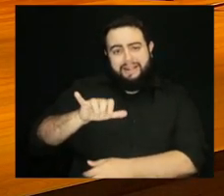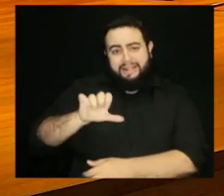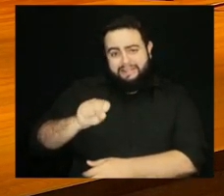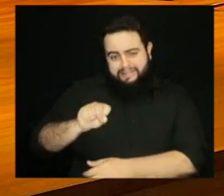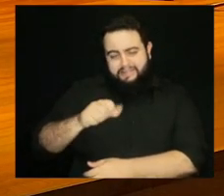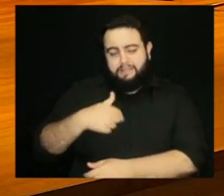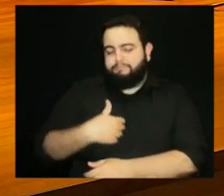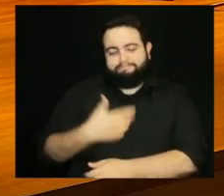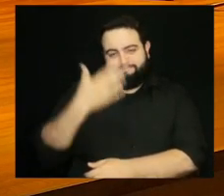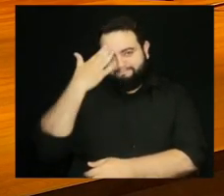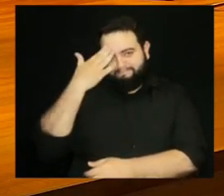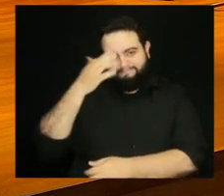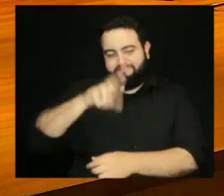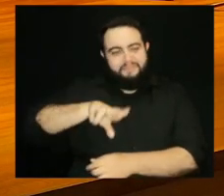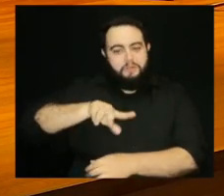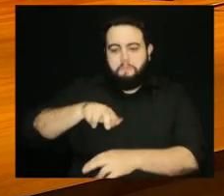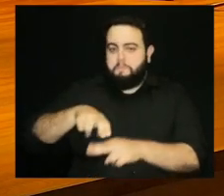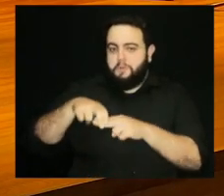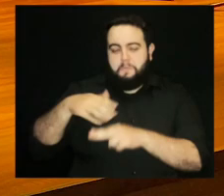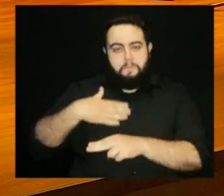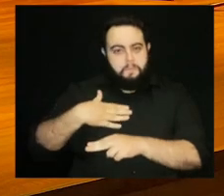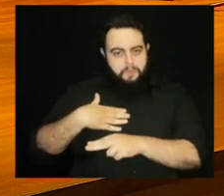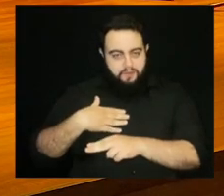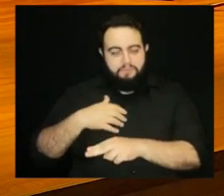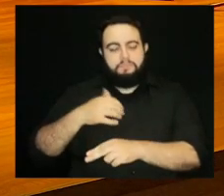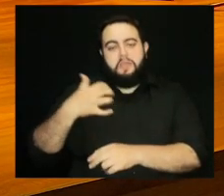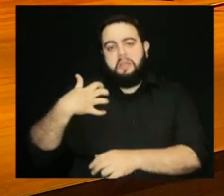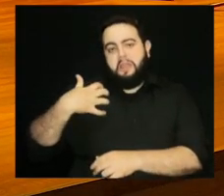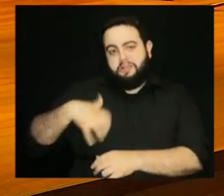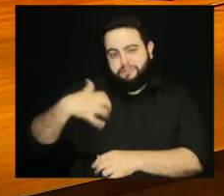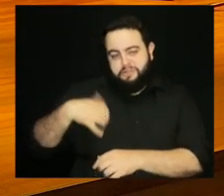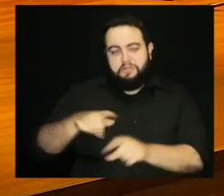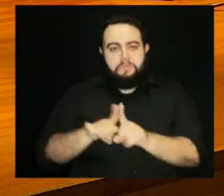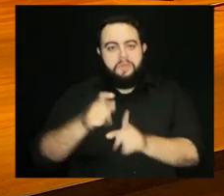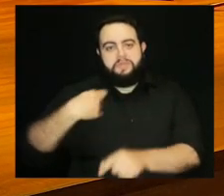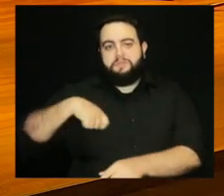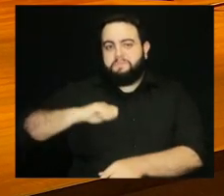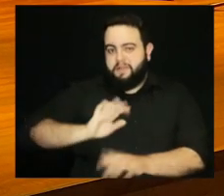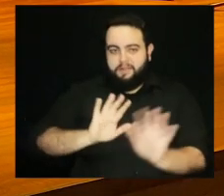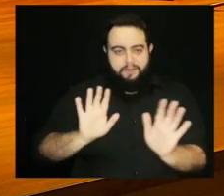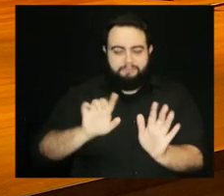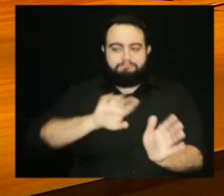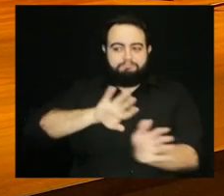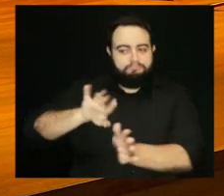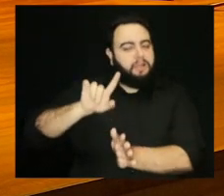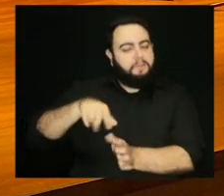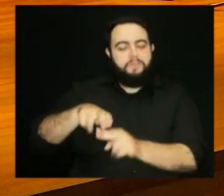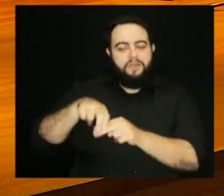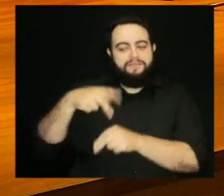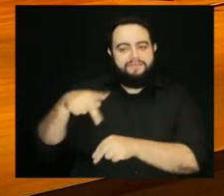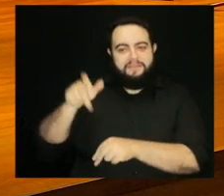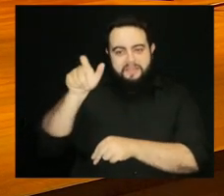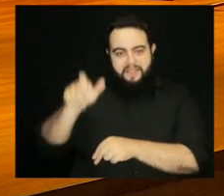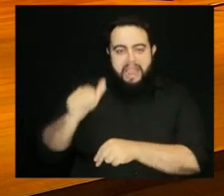que o livro saiu na Argentina ou que vai sair na Espanha, é por causa da Elis.